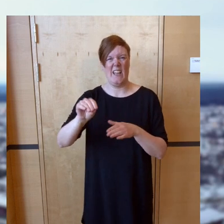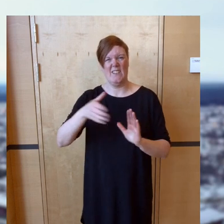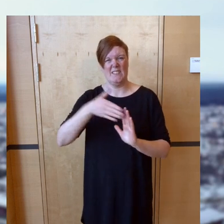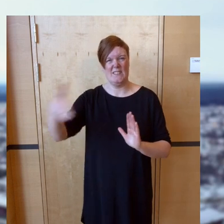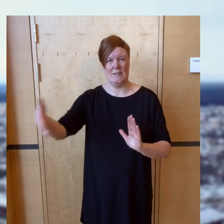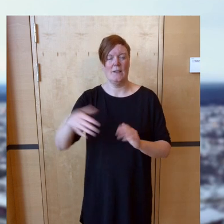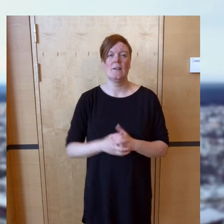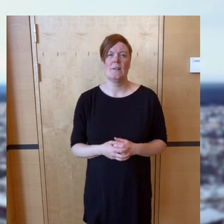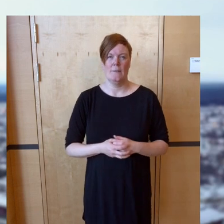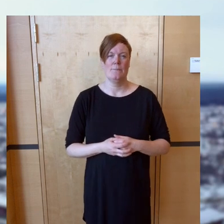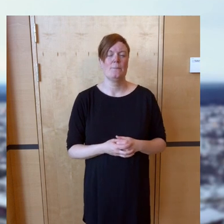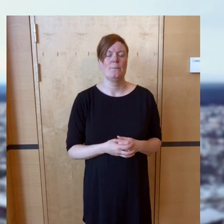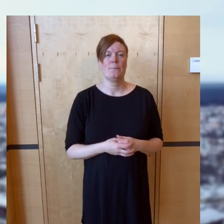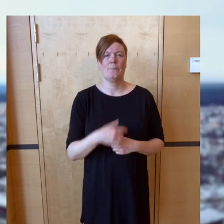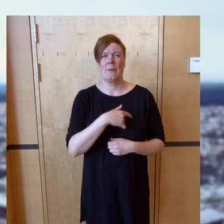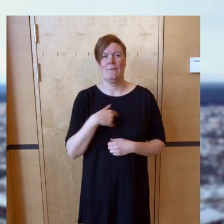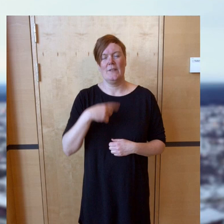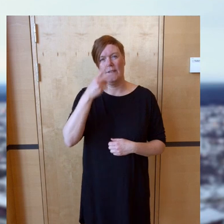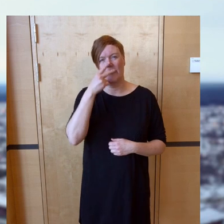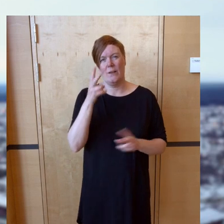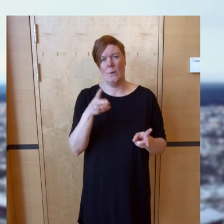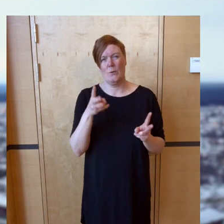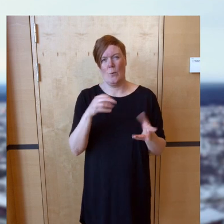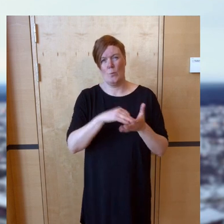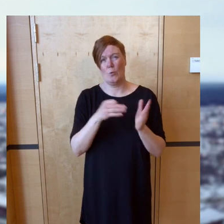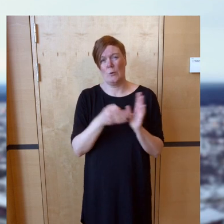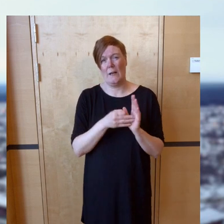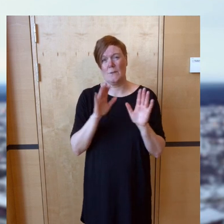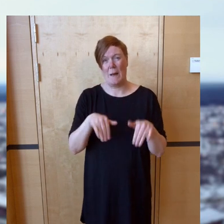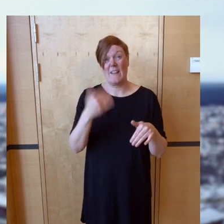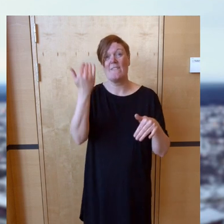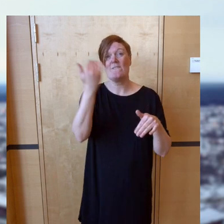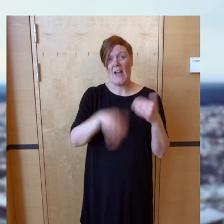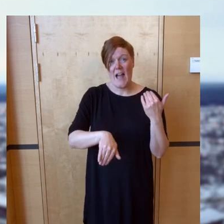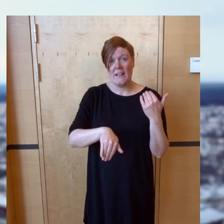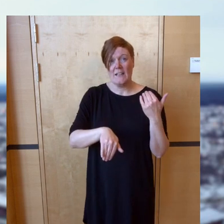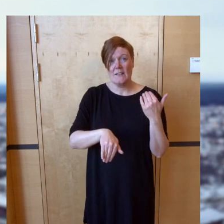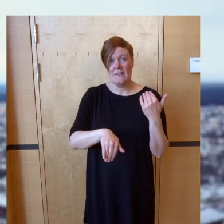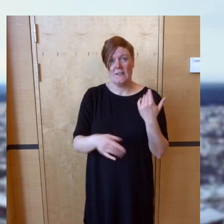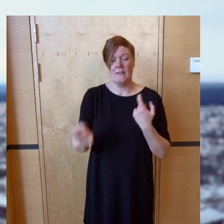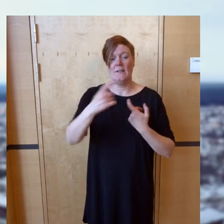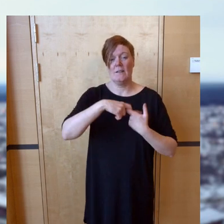Vi kan också se på de projekt som färdigställdes under 2020 Det var nio stycken